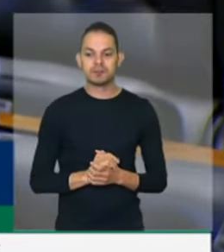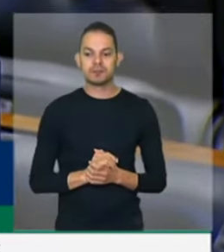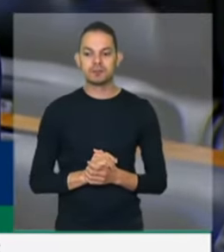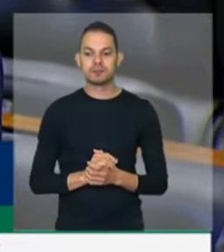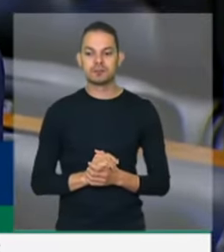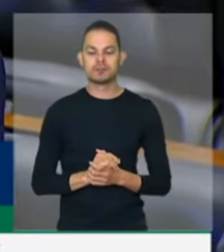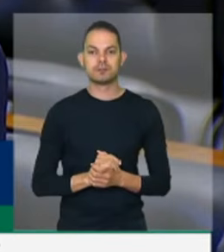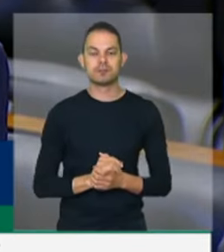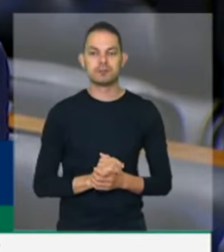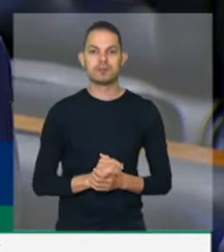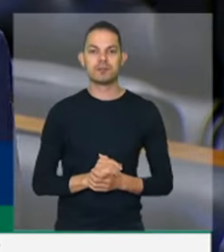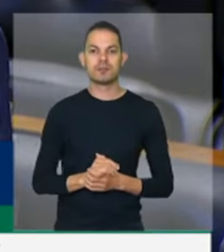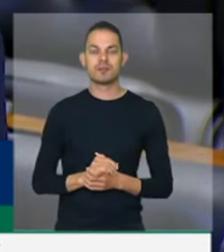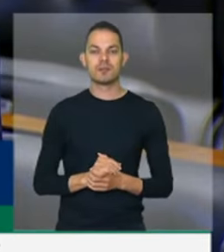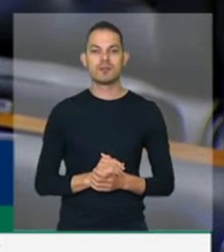DO DEPUTADO PADILHA E BOM GÁ S, MAS QUANDO COM DIZEM AQUI